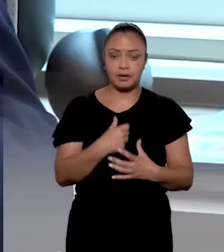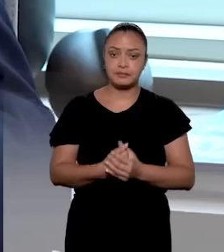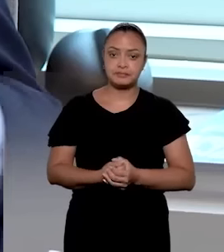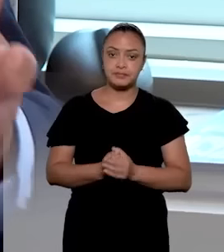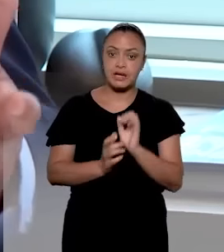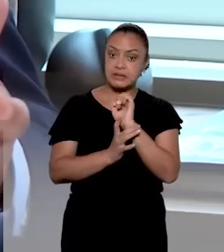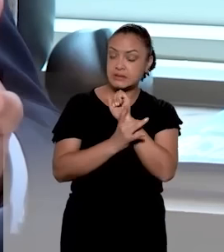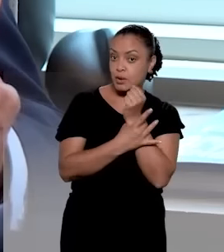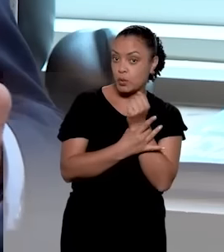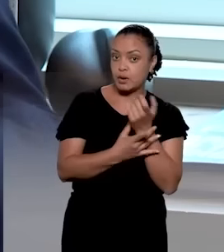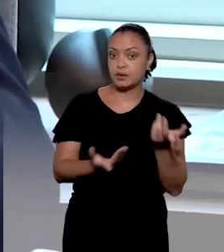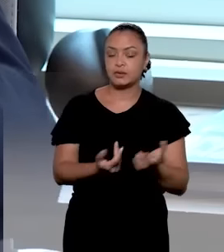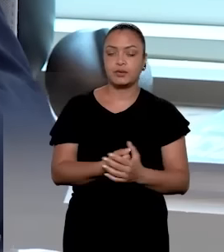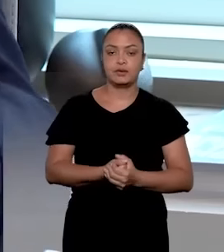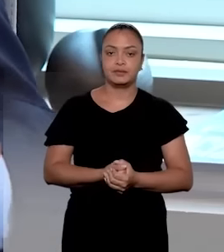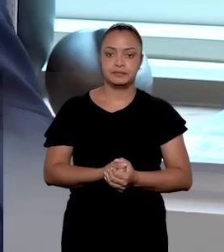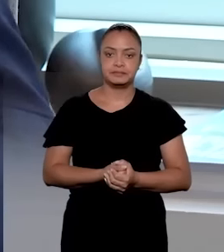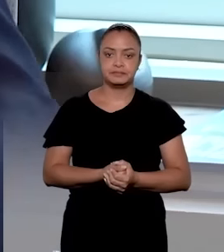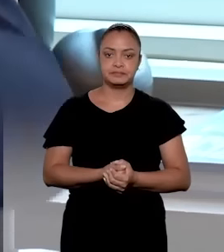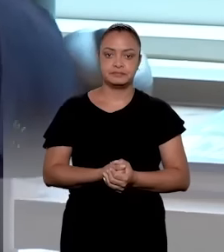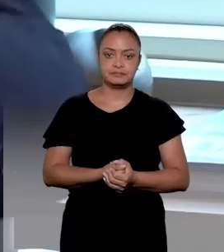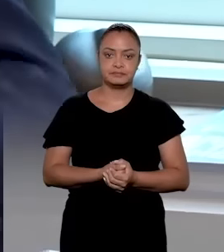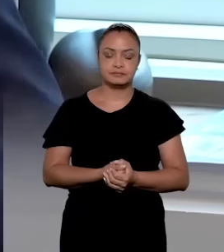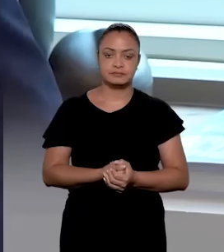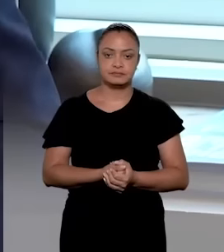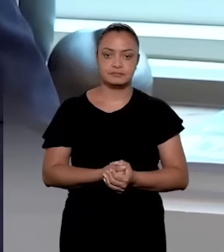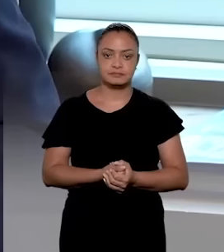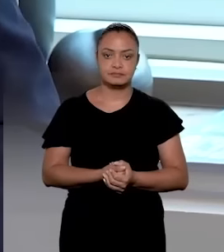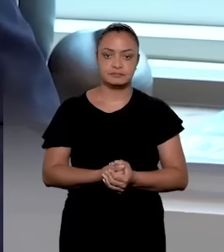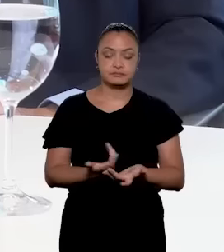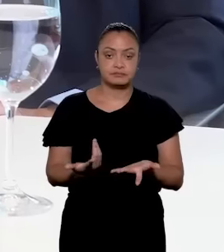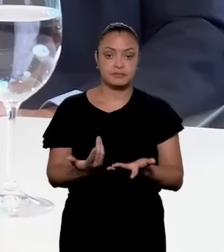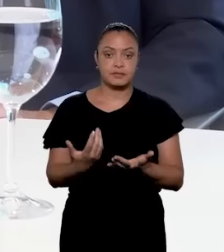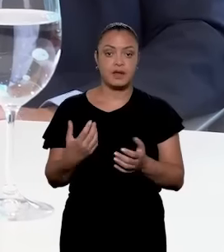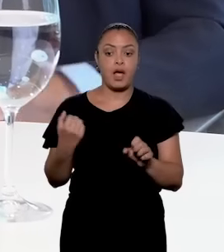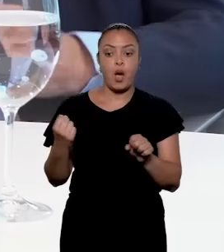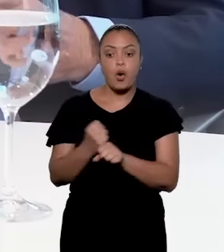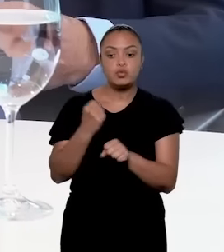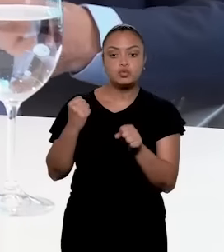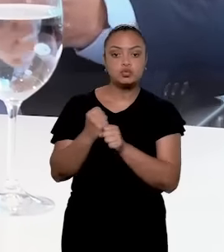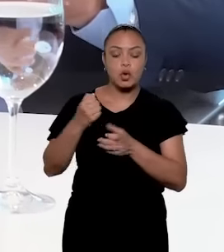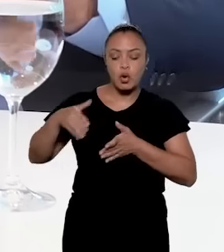bancos são urbanos. Seguradoras são urbanas, uma companhia de construção que constrói uma